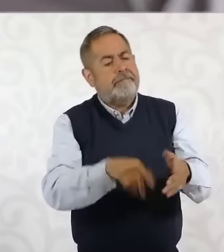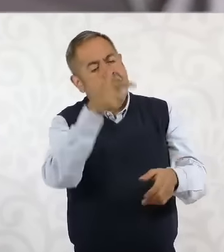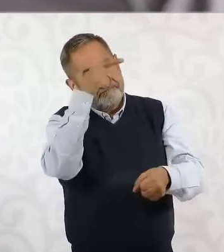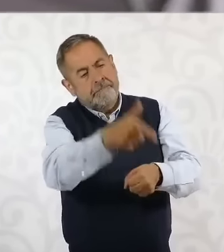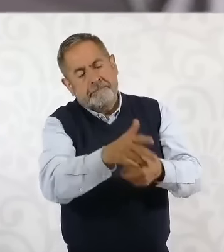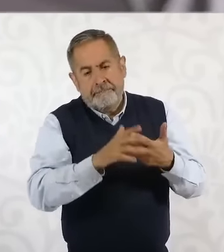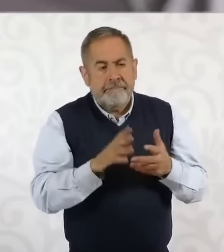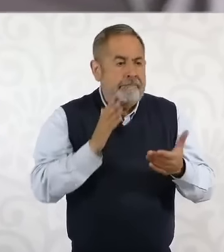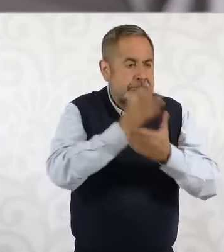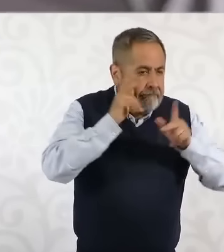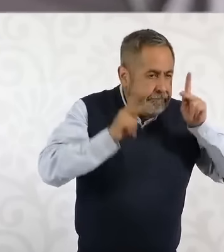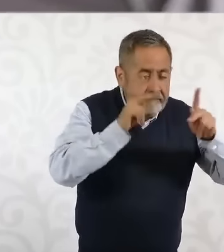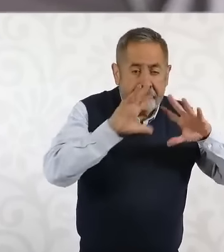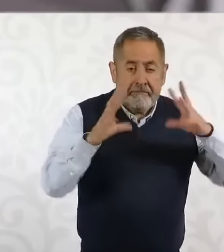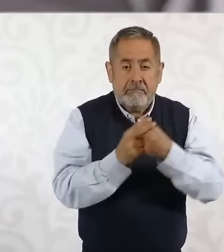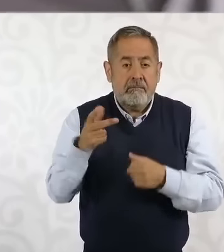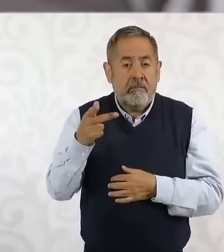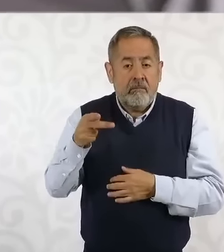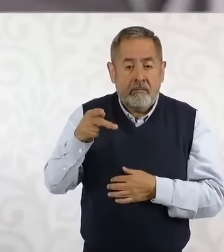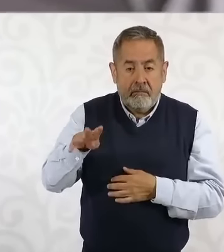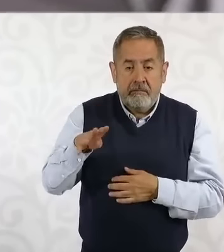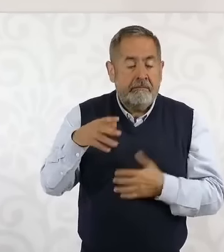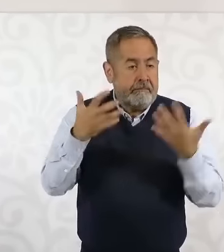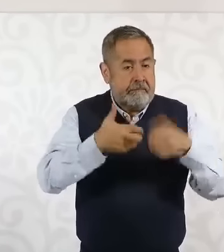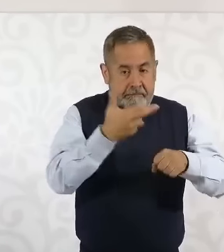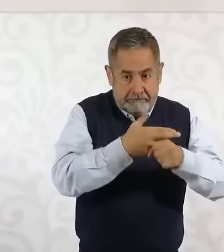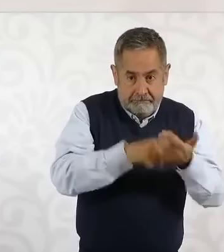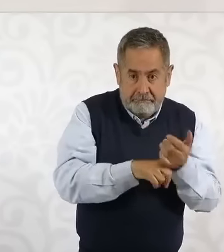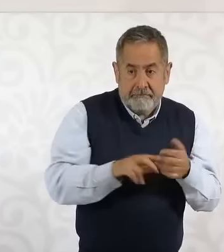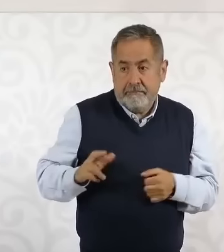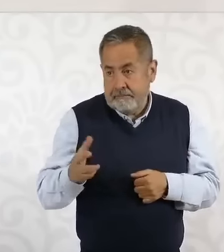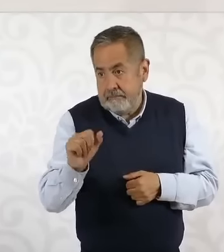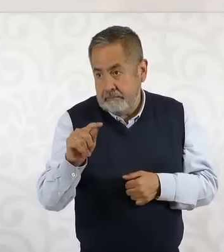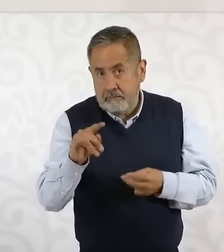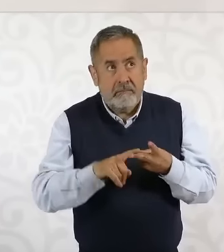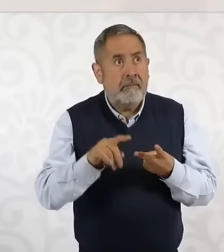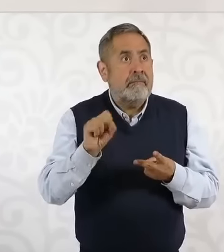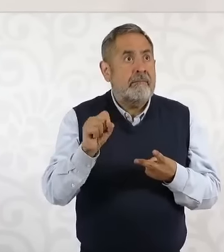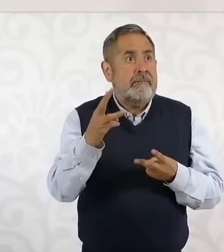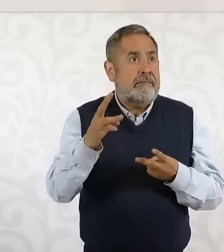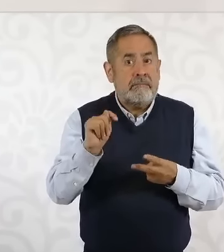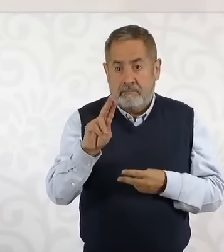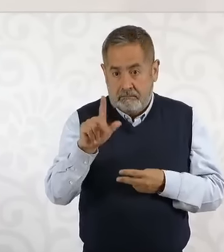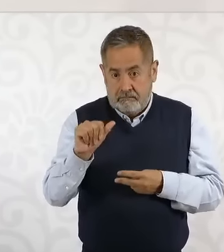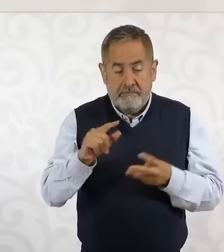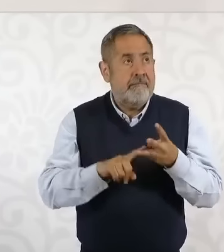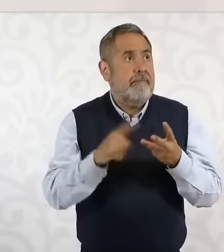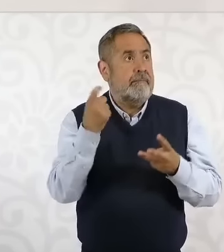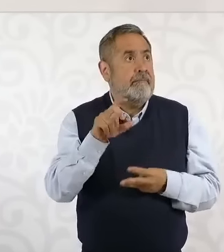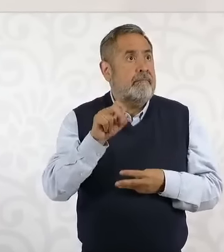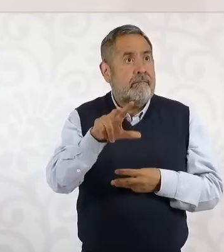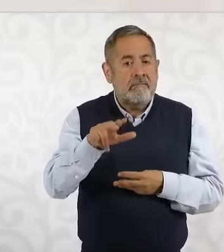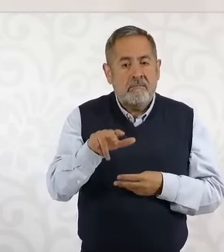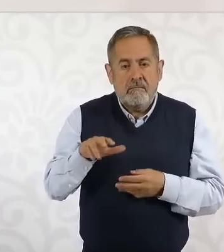Ya visitamos 89 empresas en el Atoyac, 63 en Tulas, 128 en Lerma y les hemos impuesto en